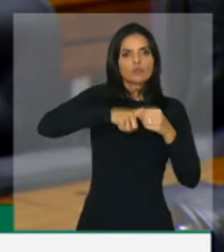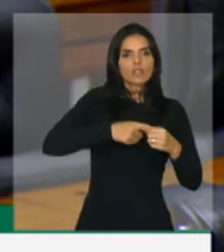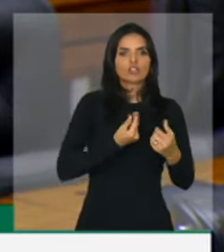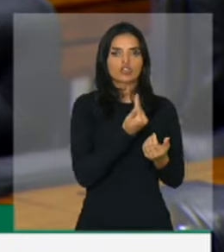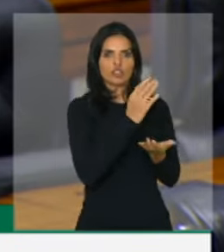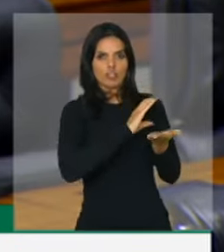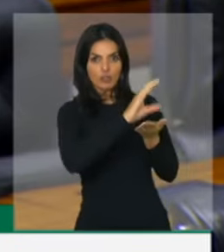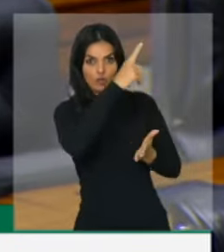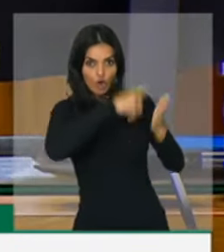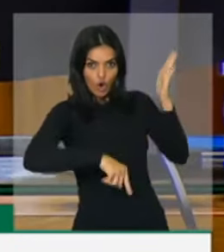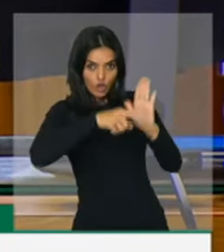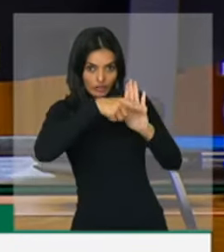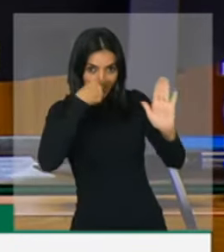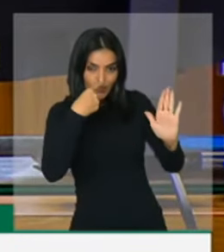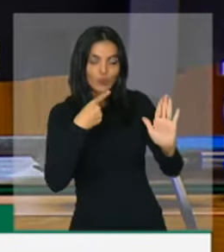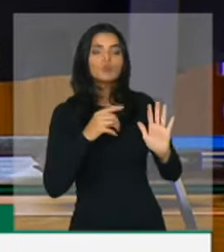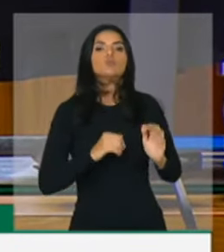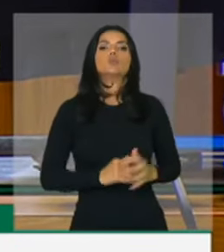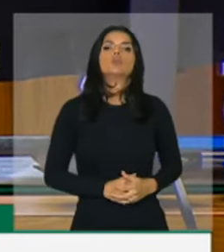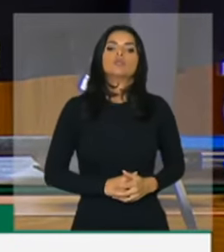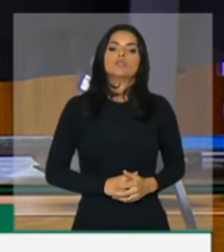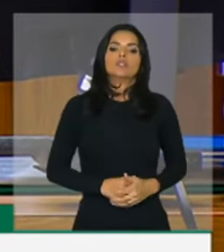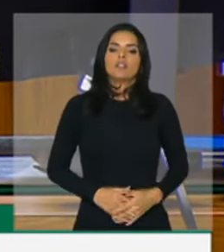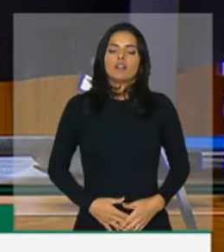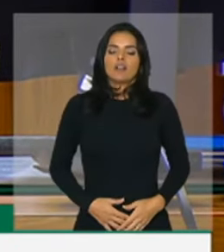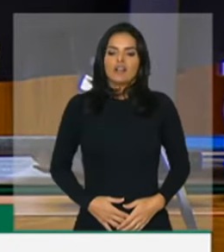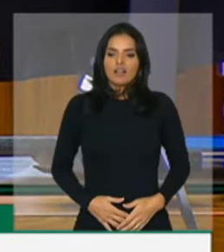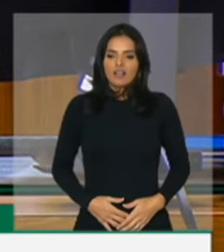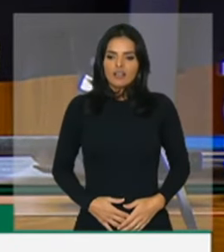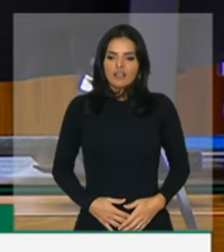TEMPO DE LÍDER DO SOLIDARIEDADE, DEPUTADO ELI